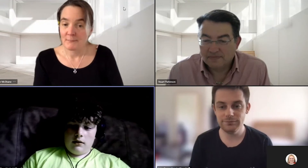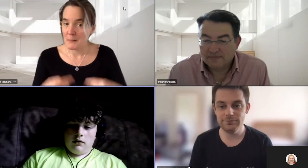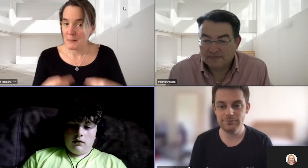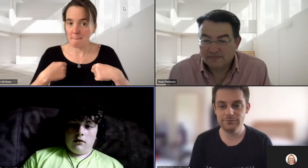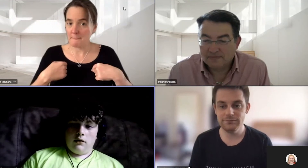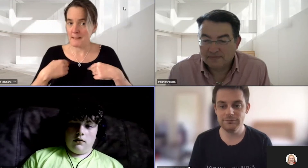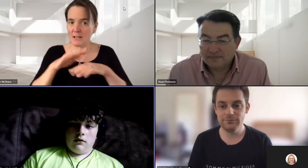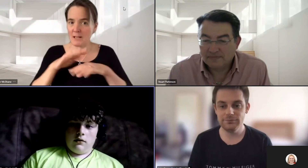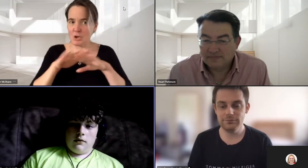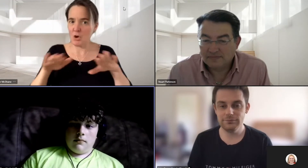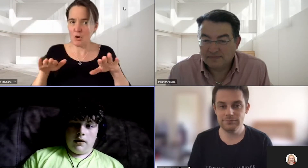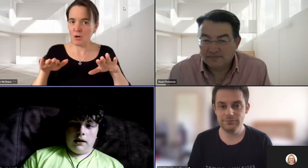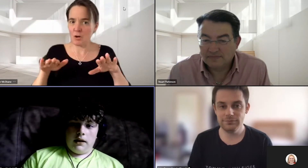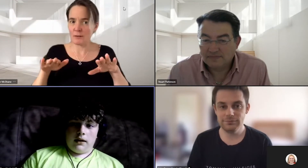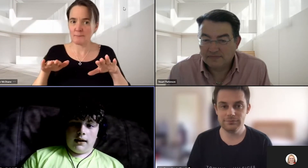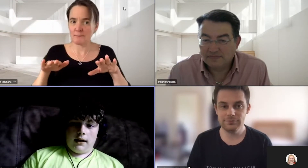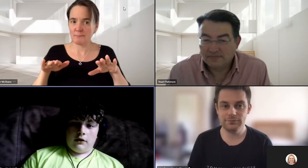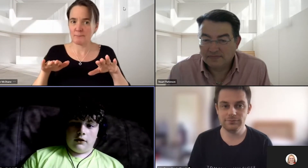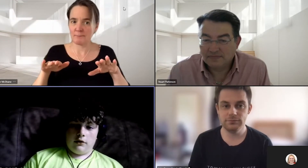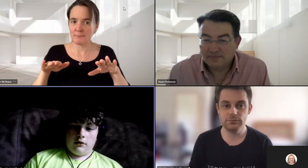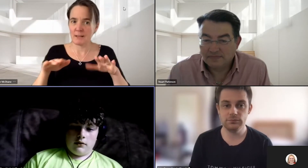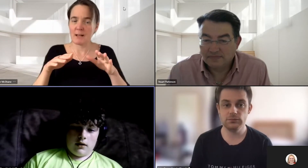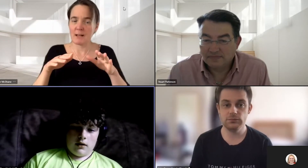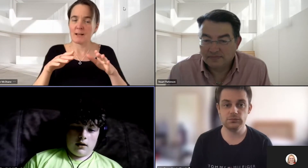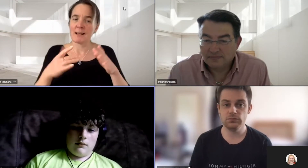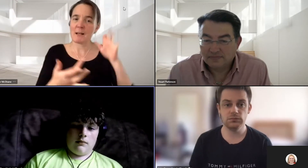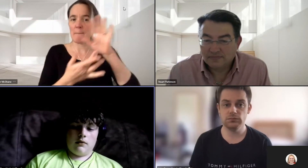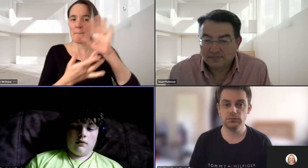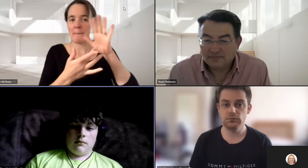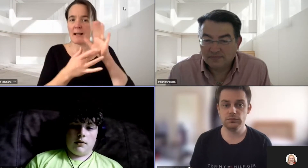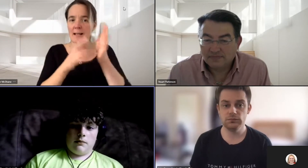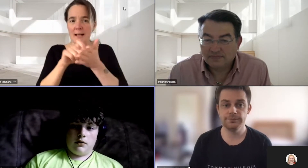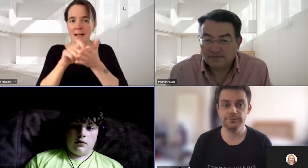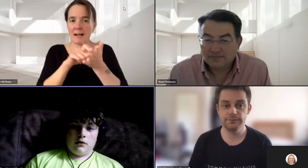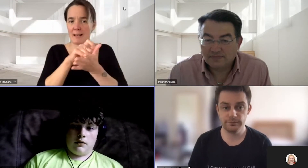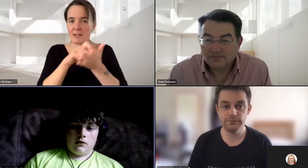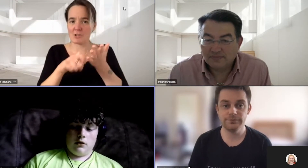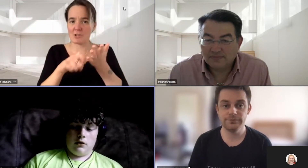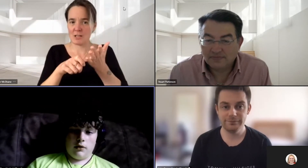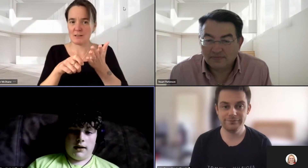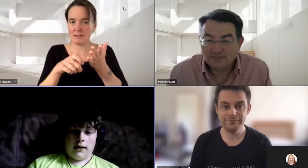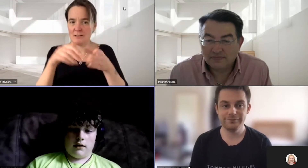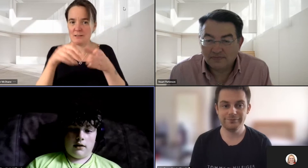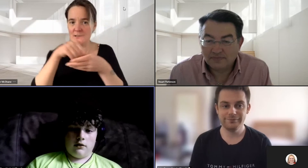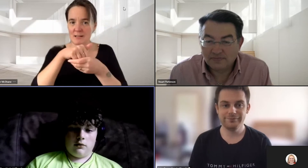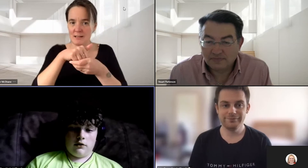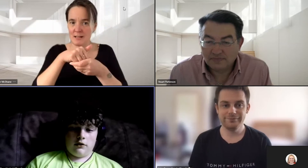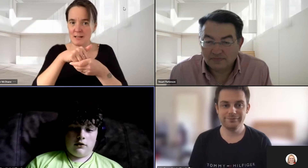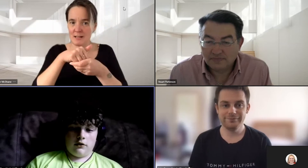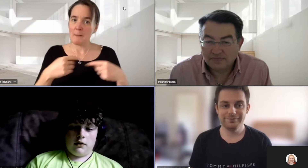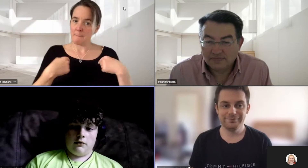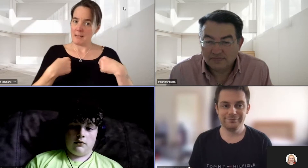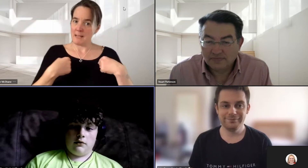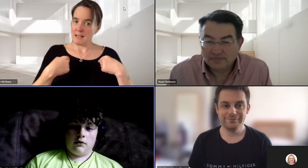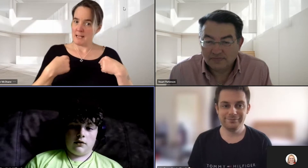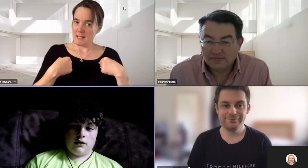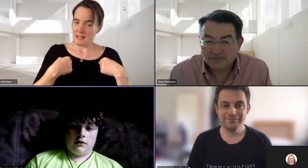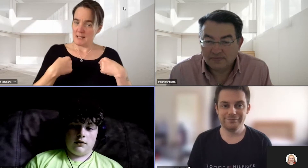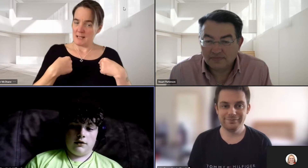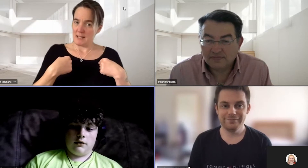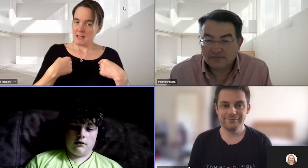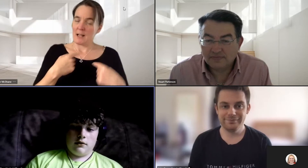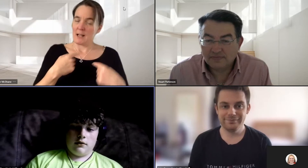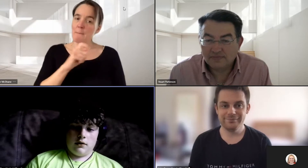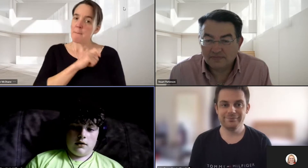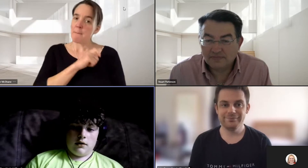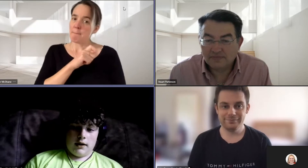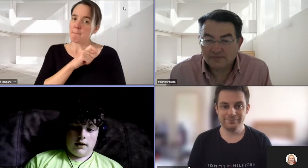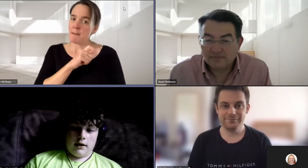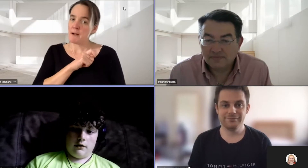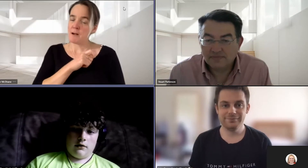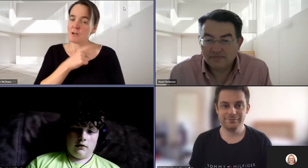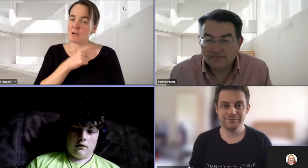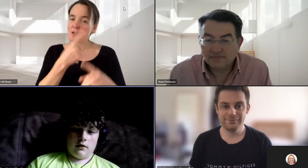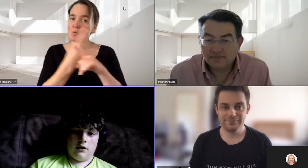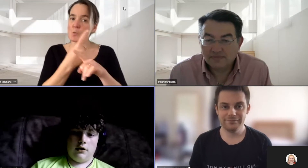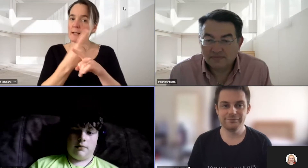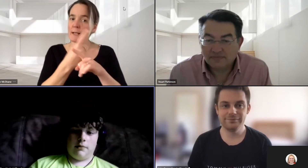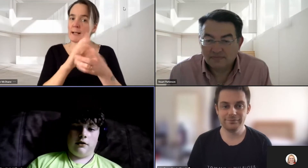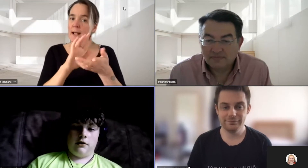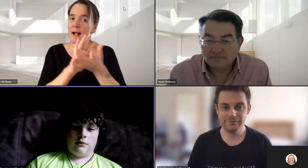Rwy’n aelod o Talking Hands, sy’n un o’r sefydliadau partner, ac fe glywes i am y cyfle ac roeddwn i’n meddwl y byddai’n syniad da iawn,